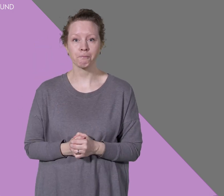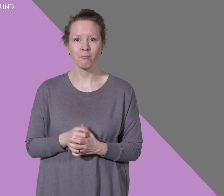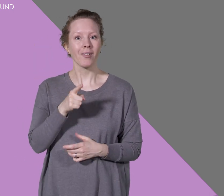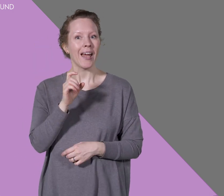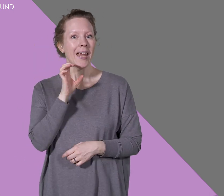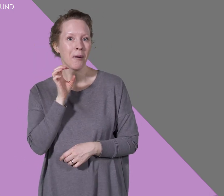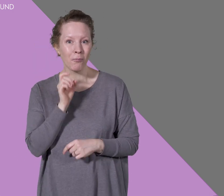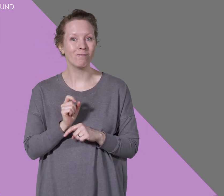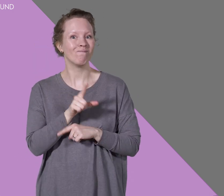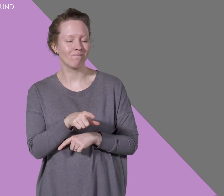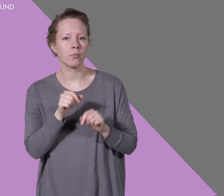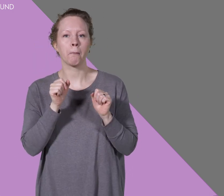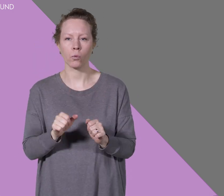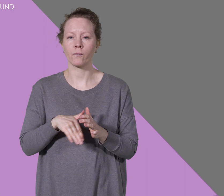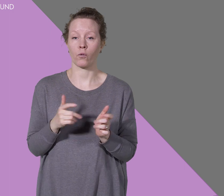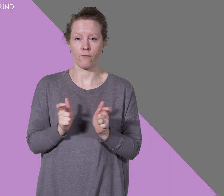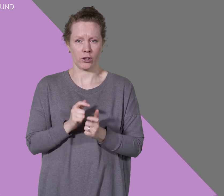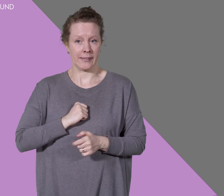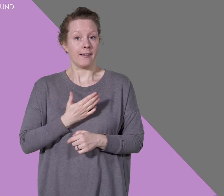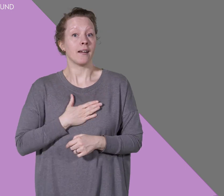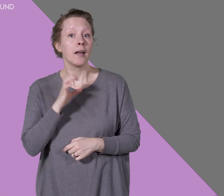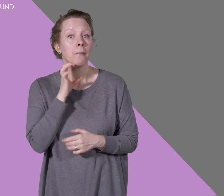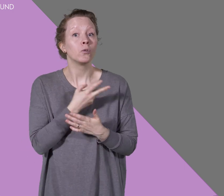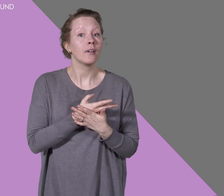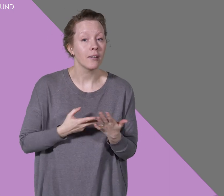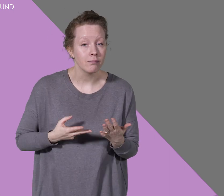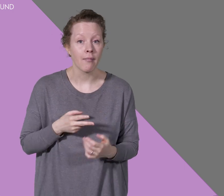E-posten ska skickas antingen från föreningens egen, -